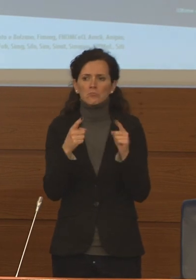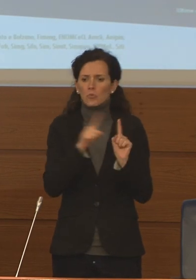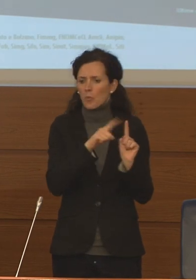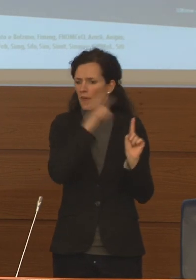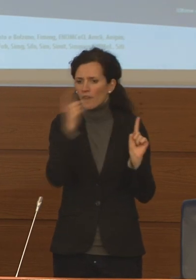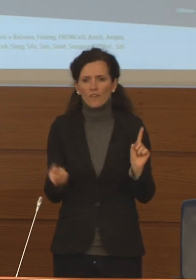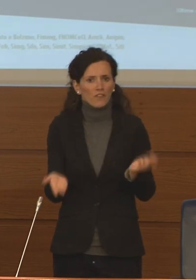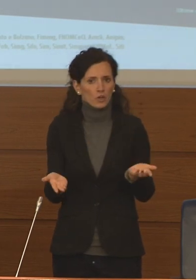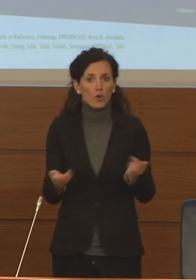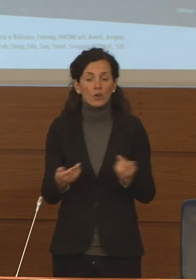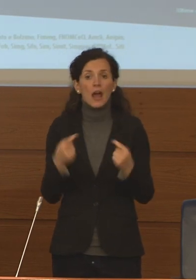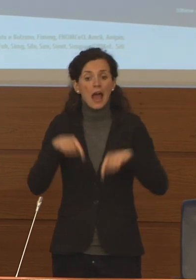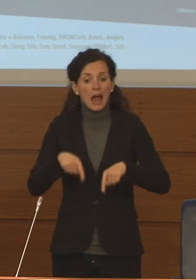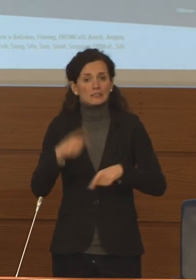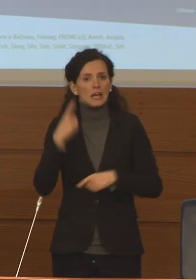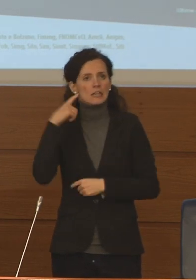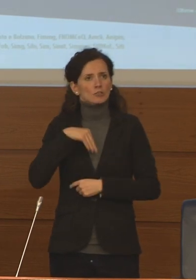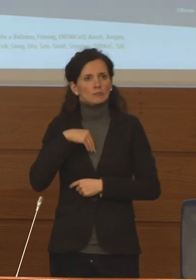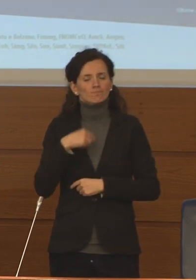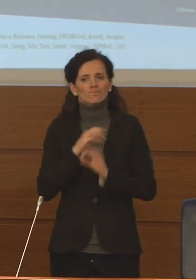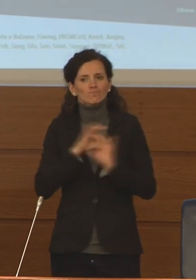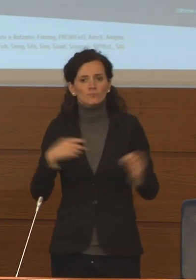Quindi io in questo momento non ho gli elementi per darle un giudizio.